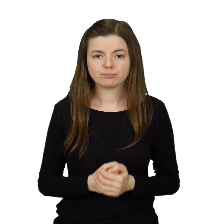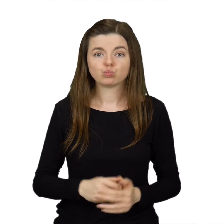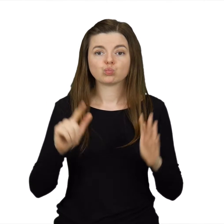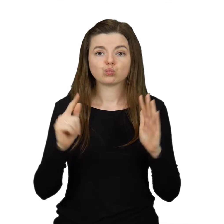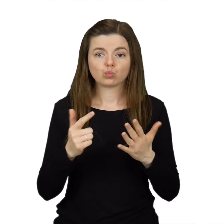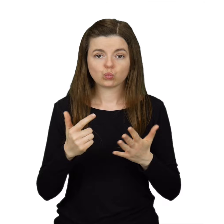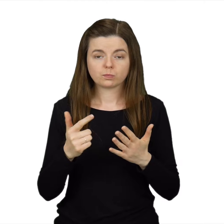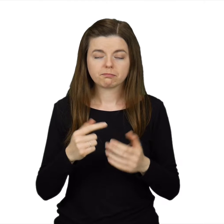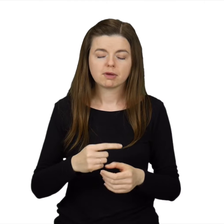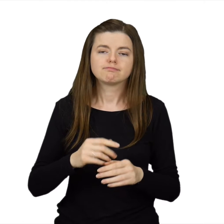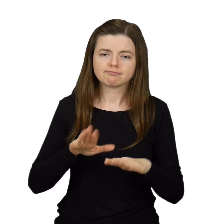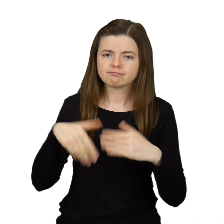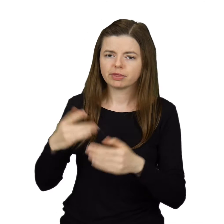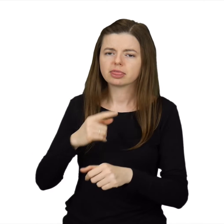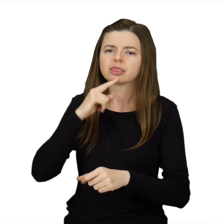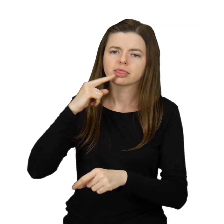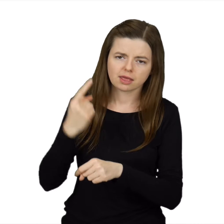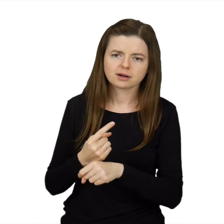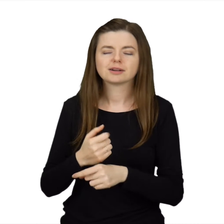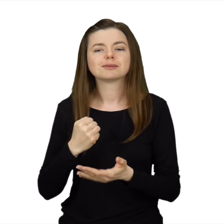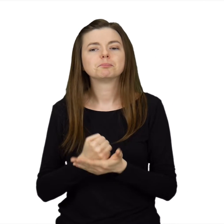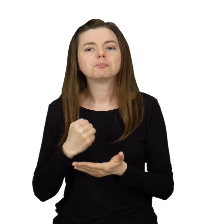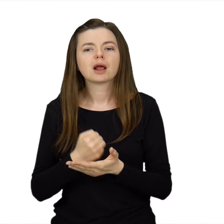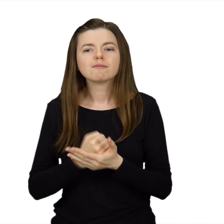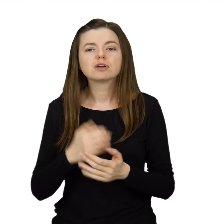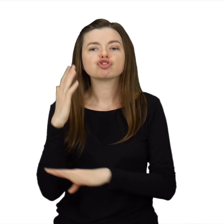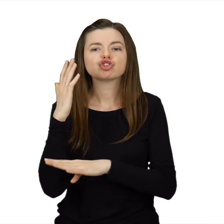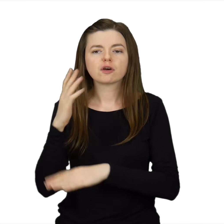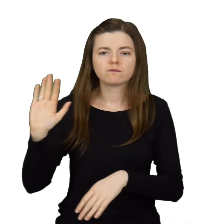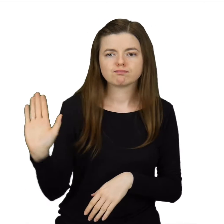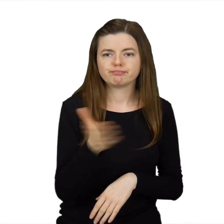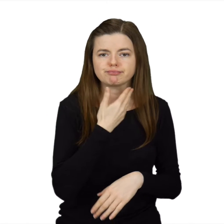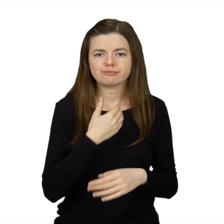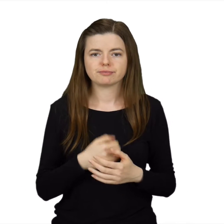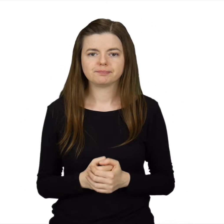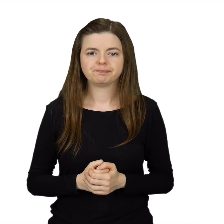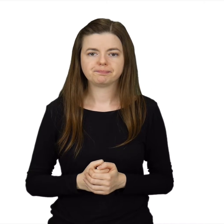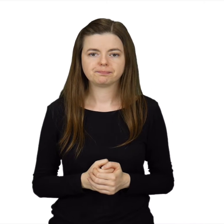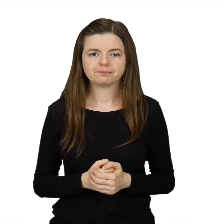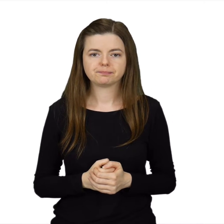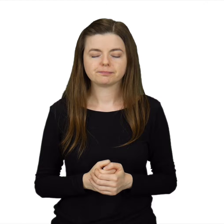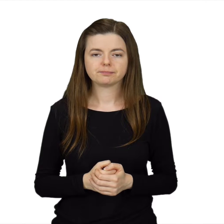wydawanie decyzji w sprawach o usunięcie drzew,